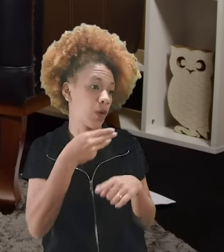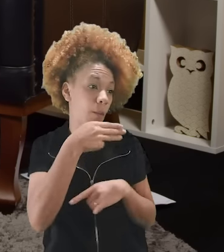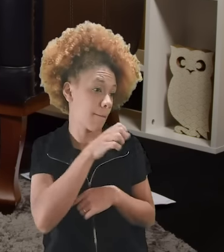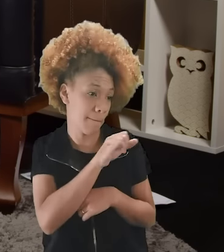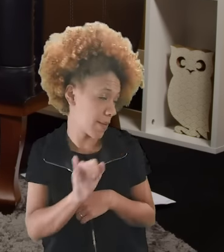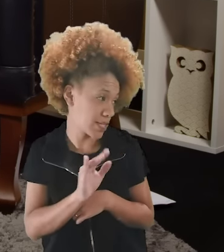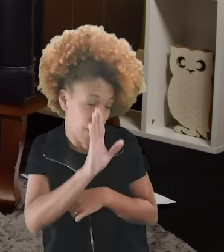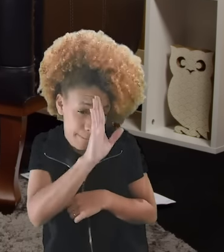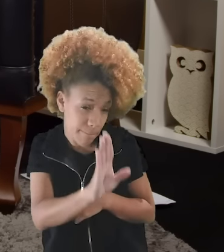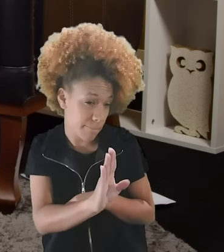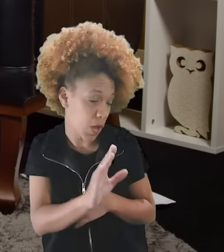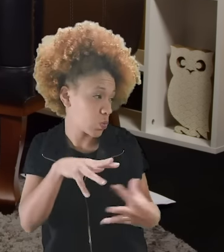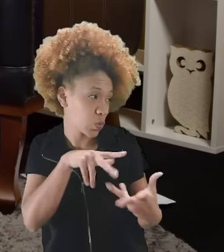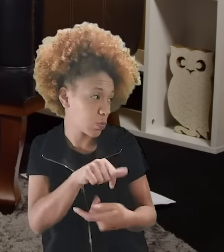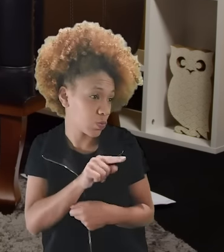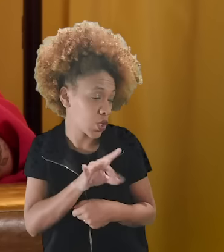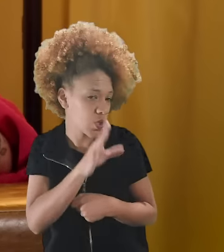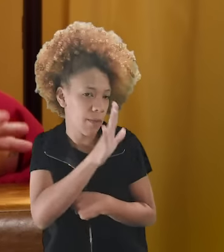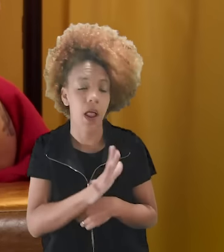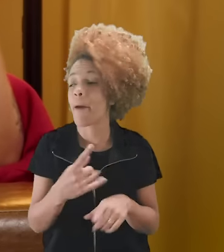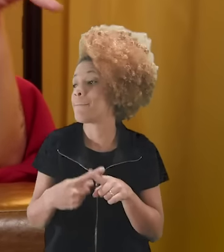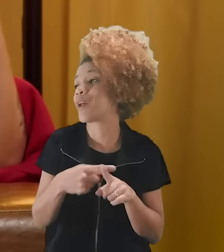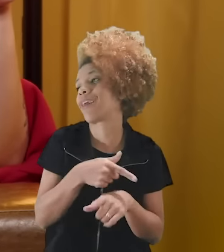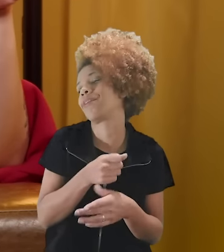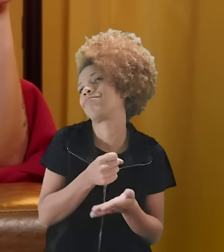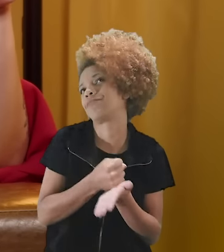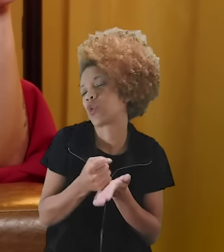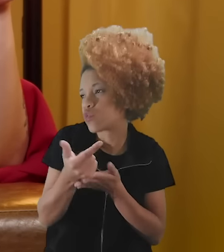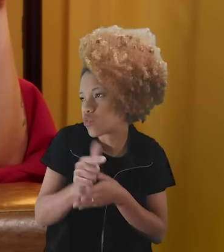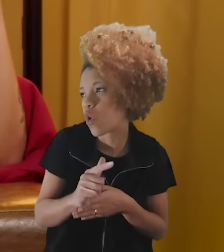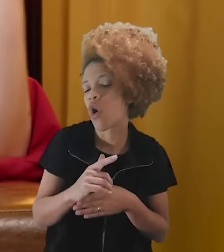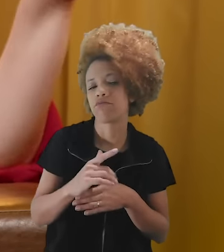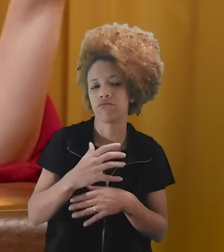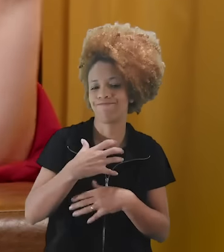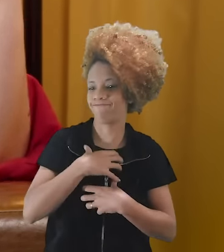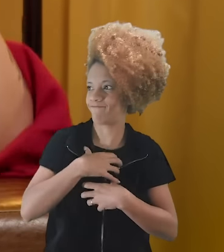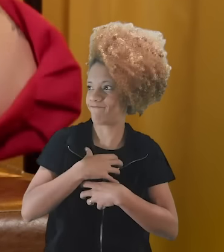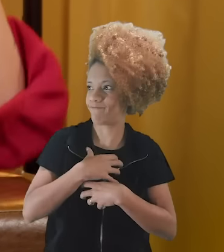do mundo não é o principal do Brasil ele é porque ele renovou o o estilo de jogo Ele trouxe uma cara